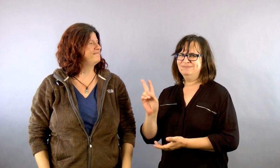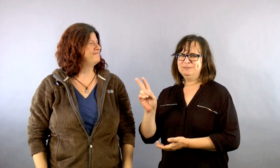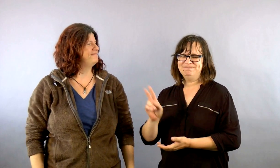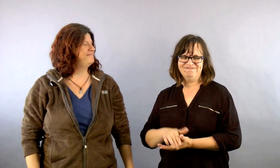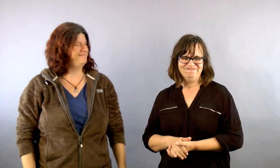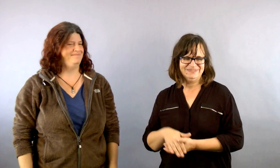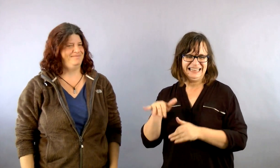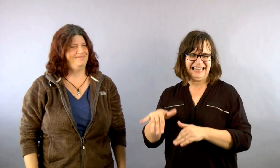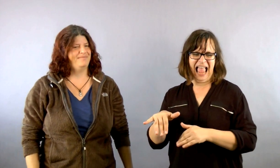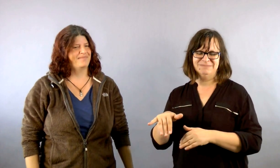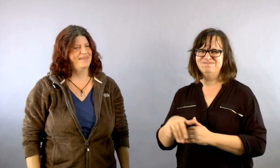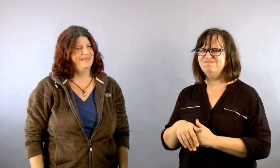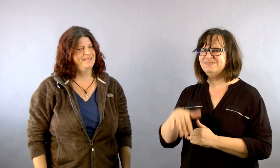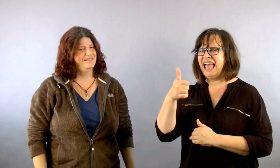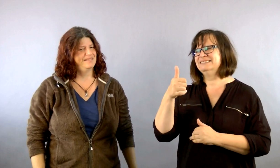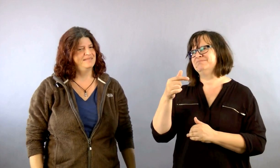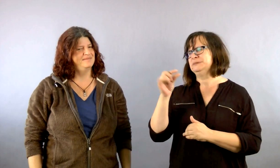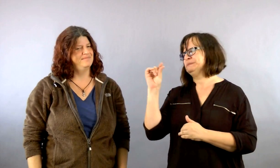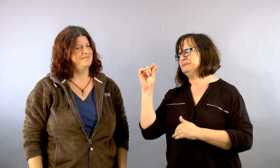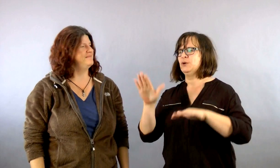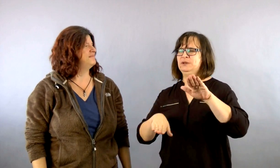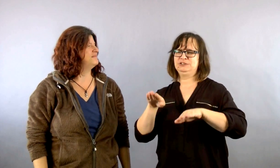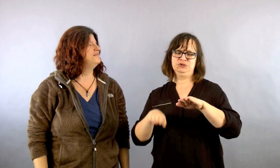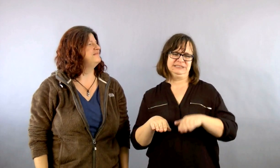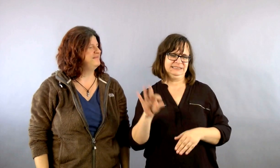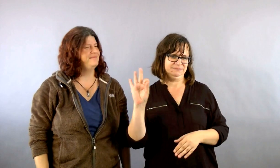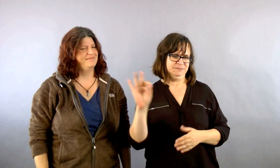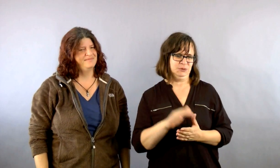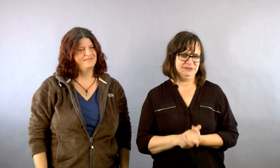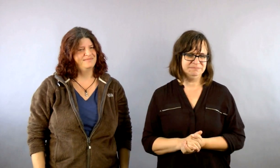Stimmt! Da wird es in Zukunft einen kleinen Unterschied geben.